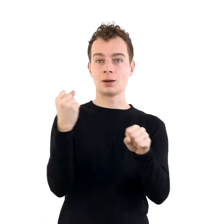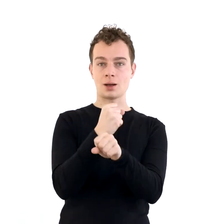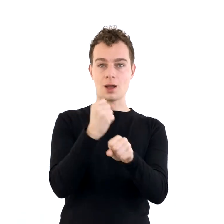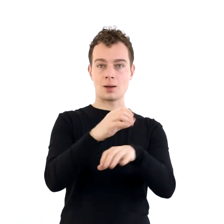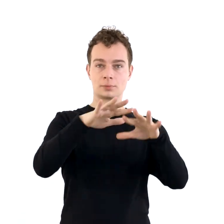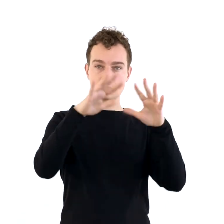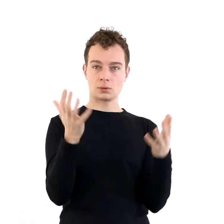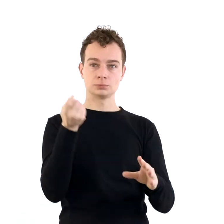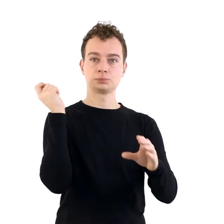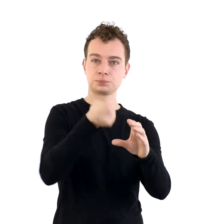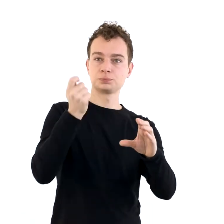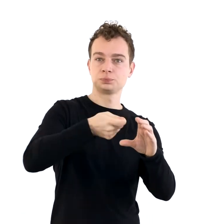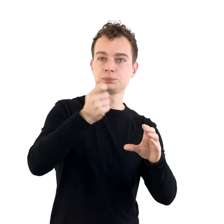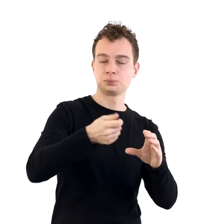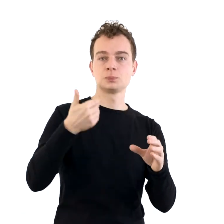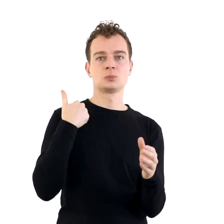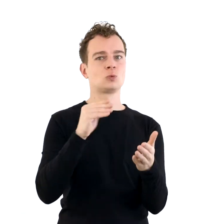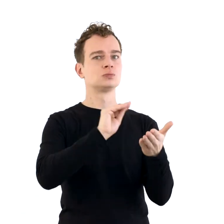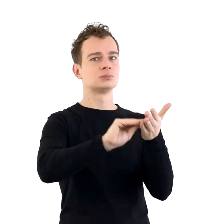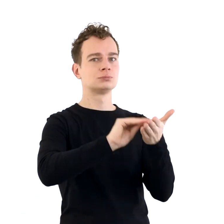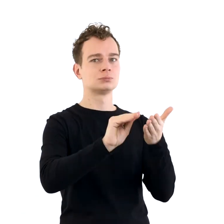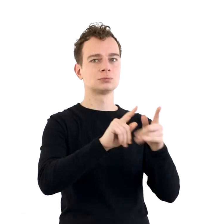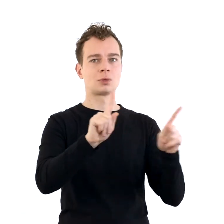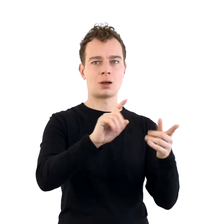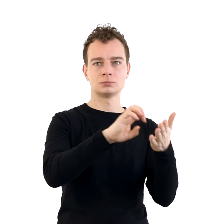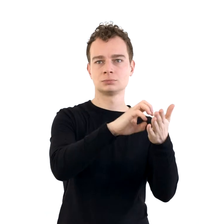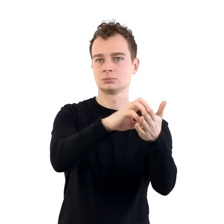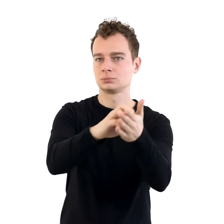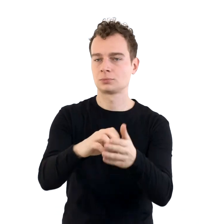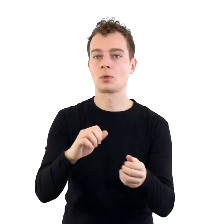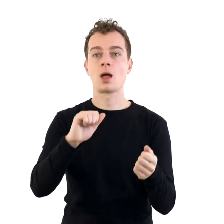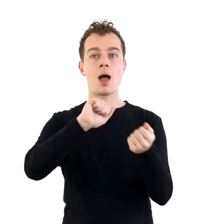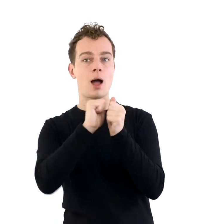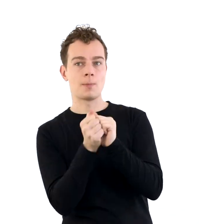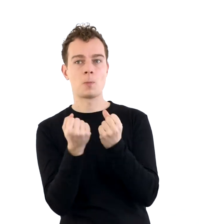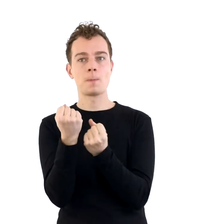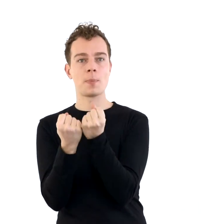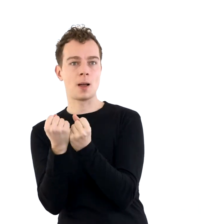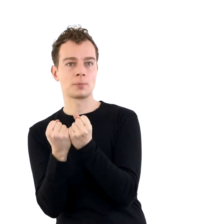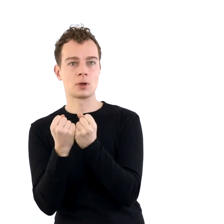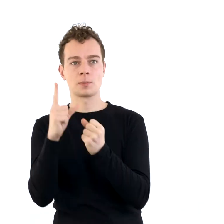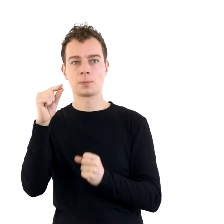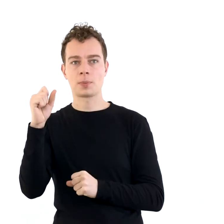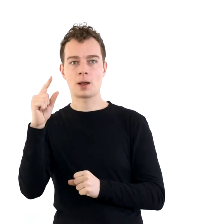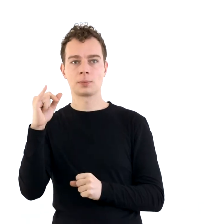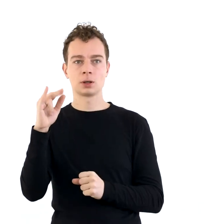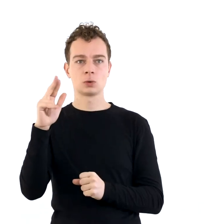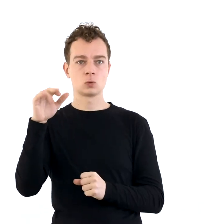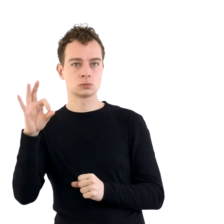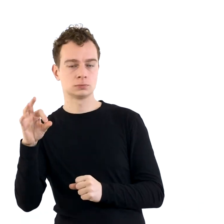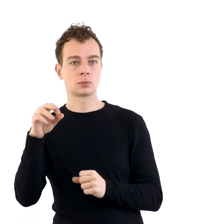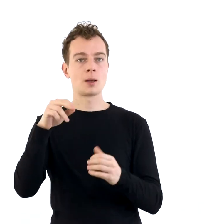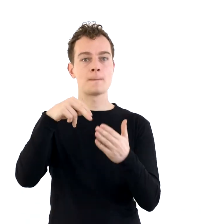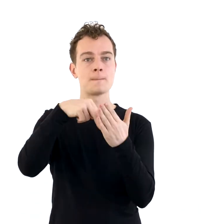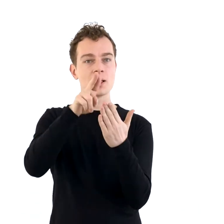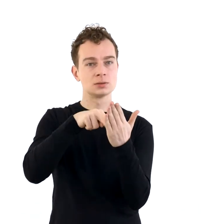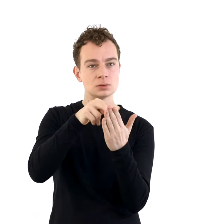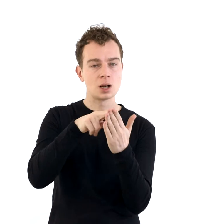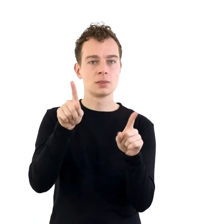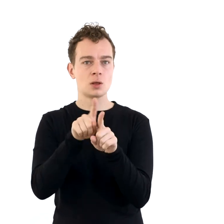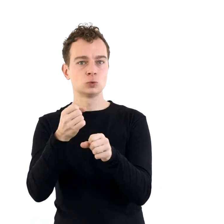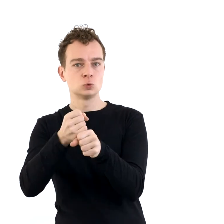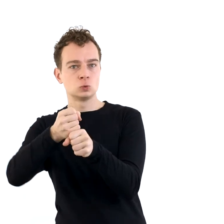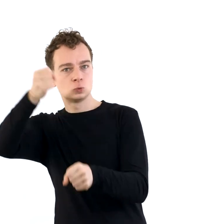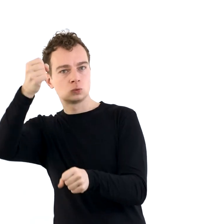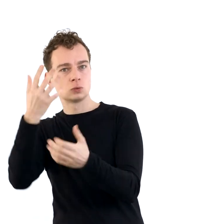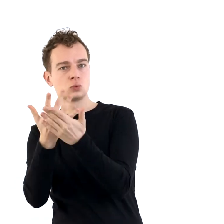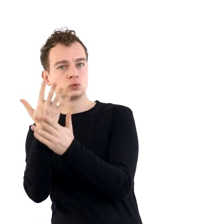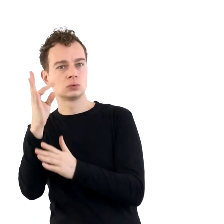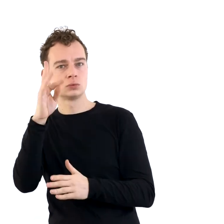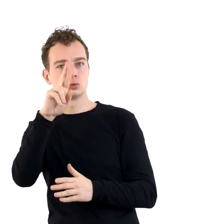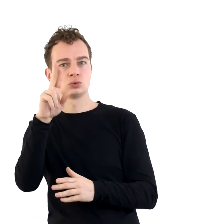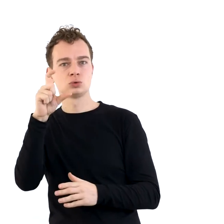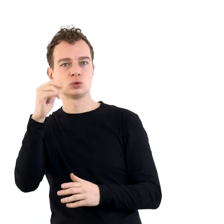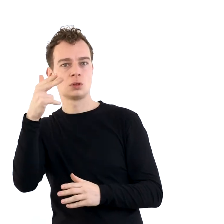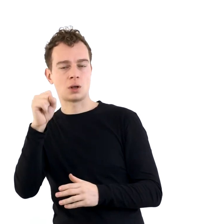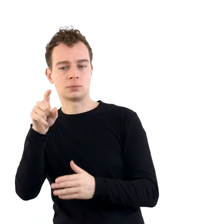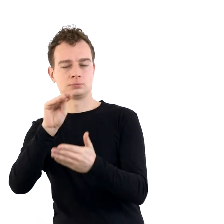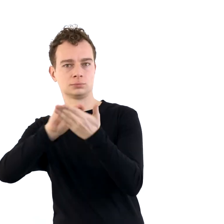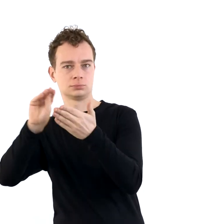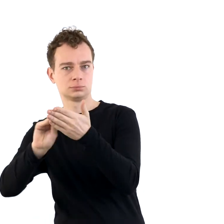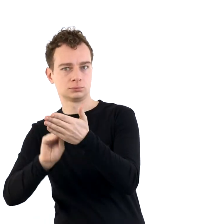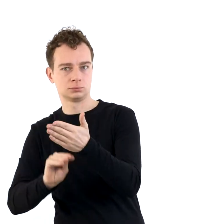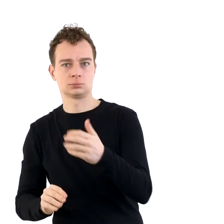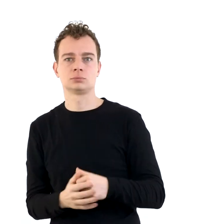Znaki pisarskie kuto w kamieniu lub pisano pędzelkiem i trzcinowym pisakiem na papirusie.